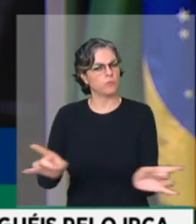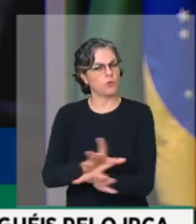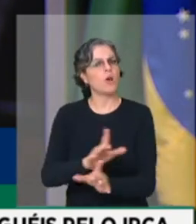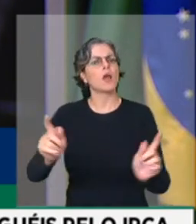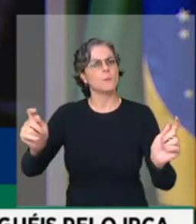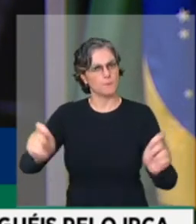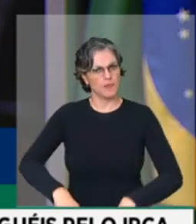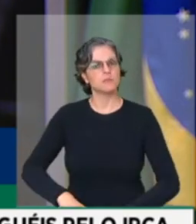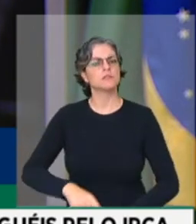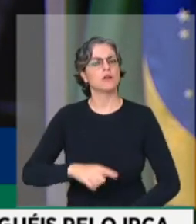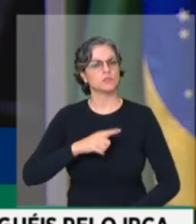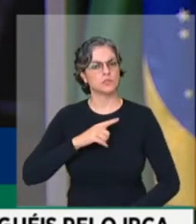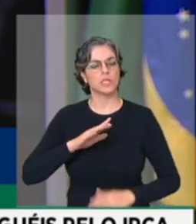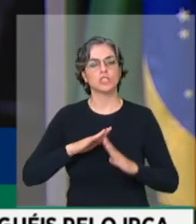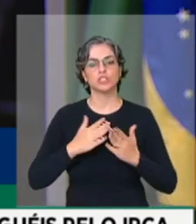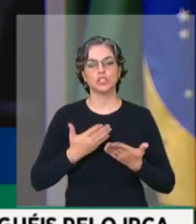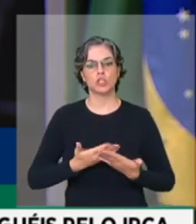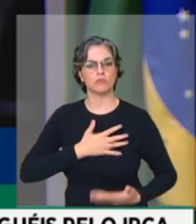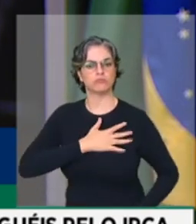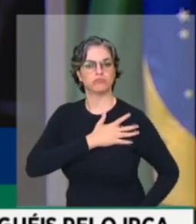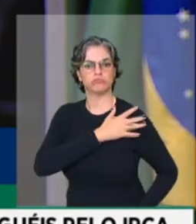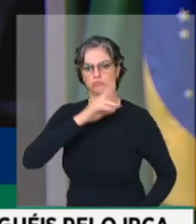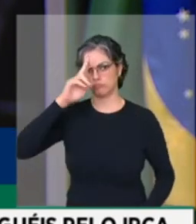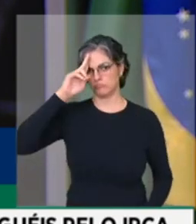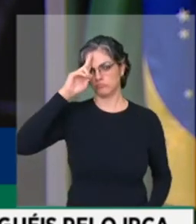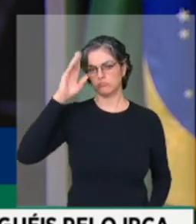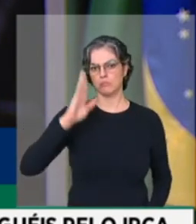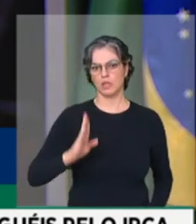RECEBER ESSA ESCOLA DE SARGENTOS DO EXÉRCITO BRASILEIRO. O QUE NÓS VAMOS FAZER... E FALO ISSO EM NOME